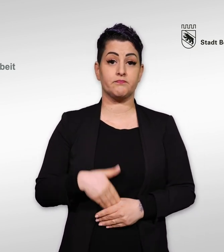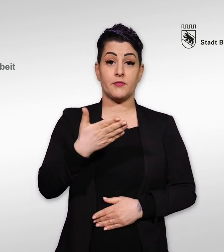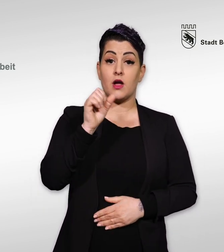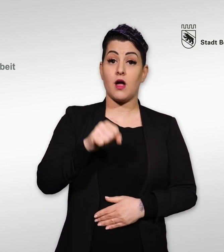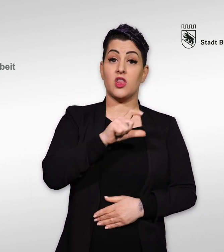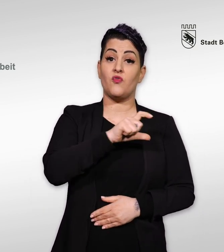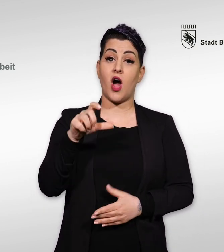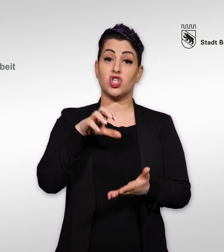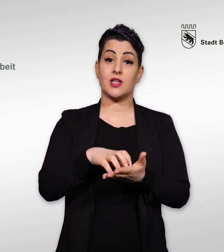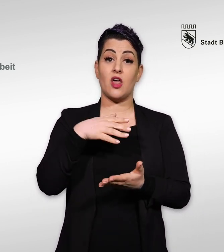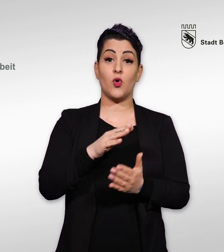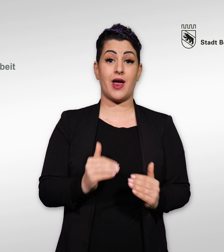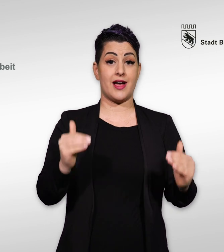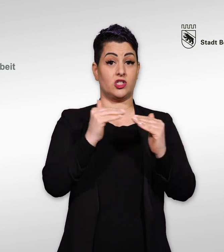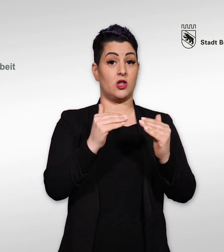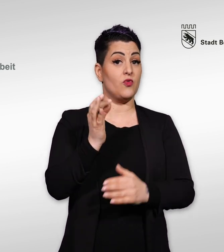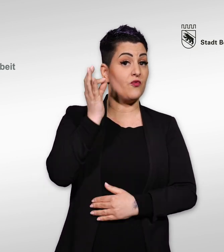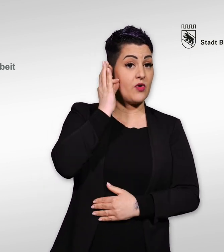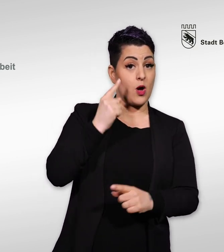Sie erreichen die Fachstelle für die Gleichstellung von Frau